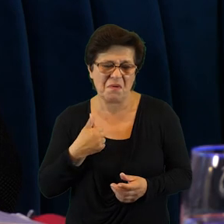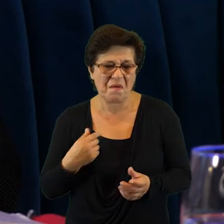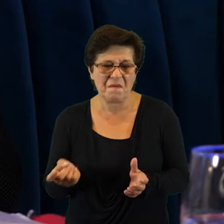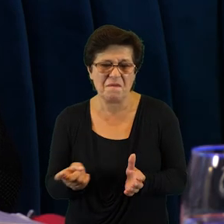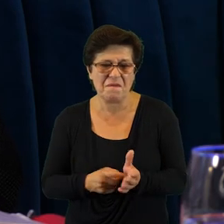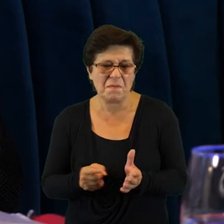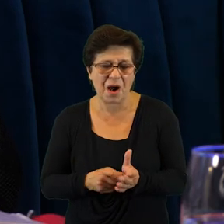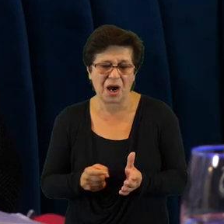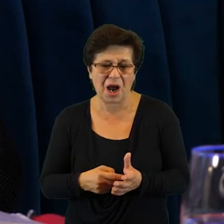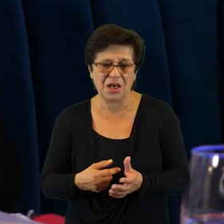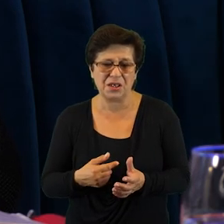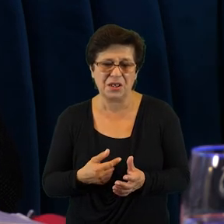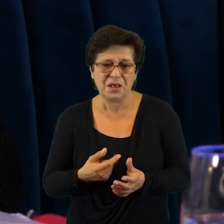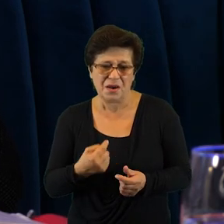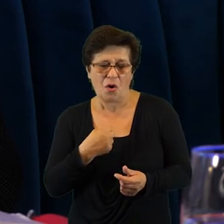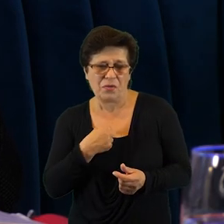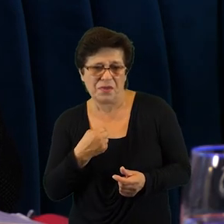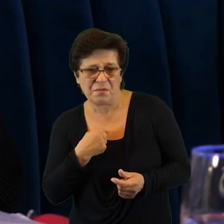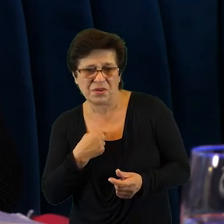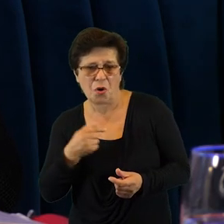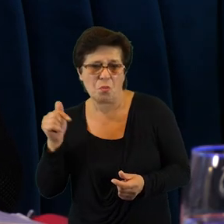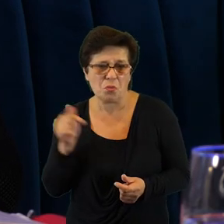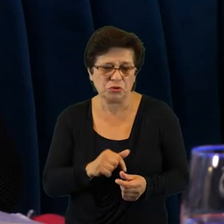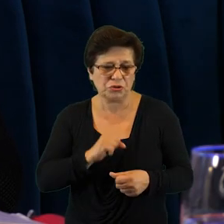aż tak daleko idących kompromisów,